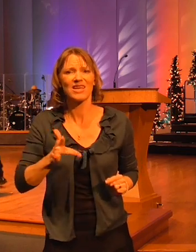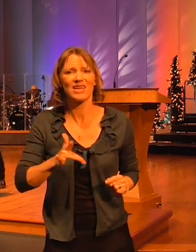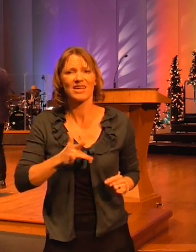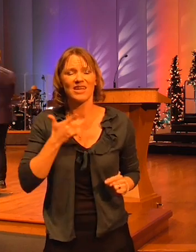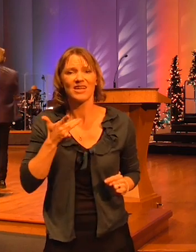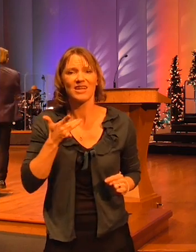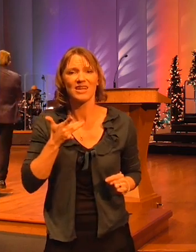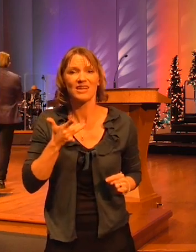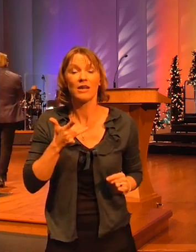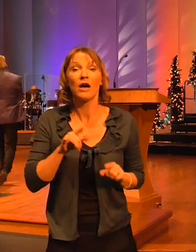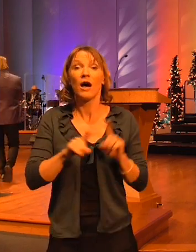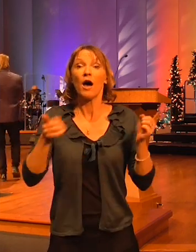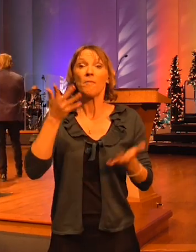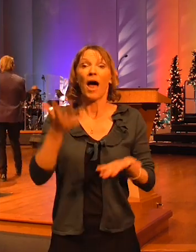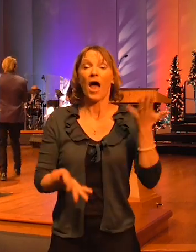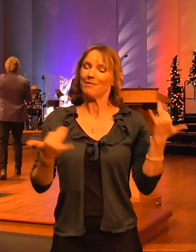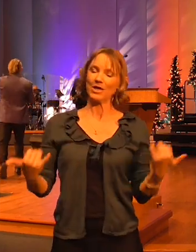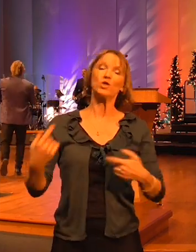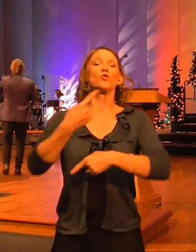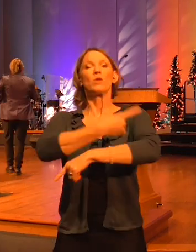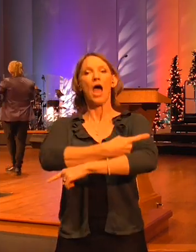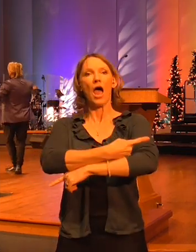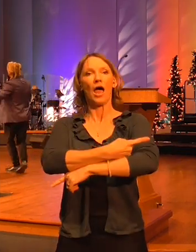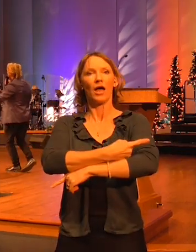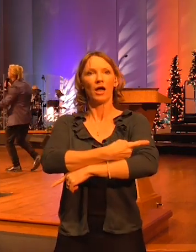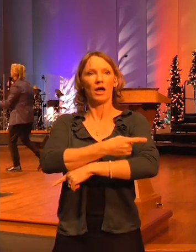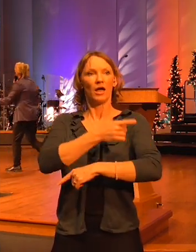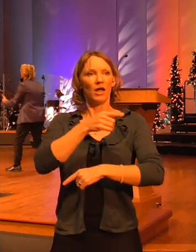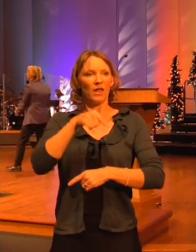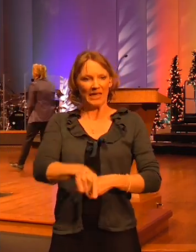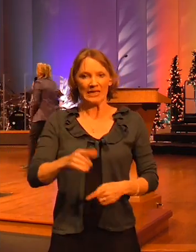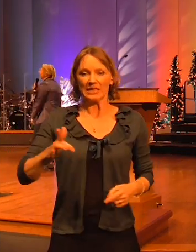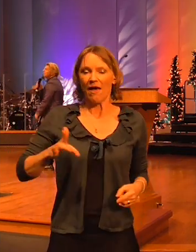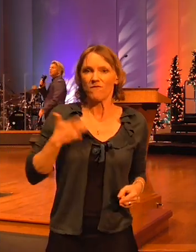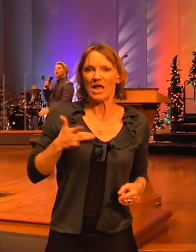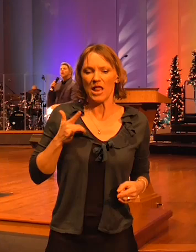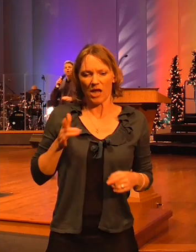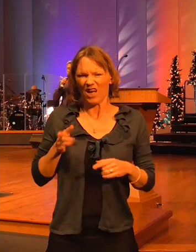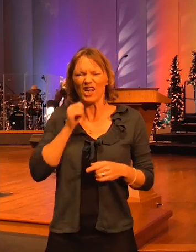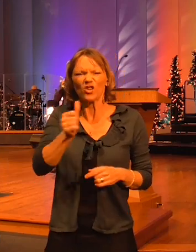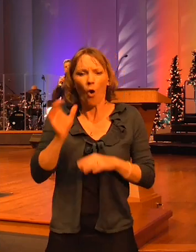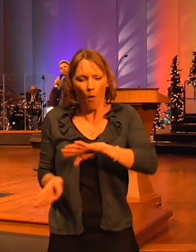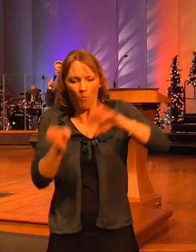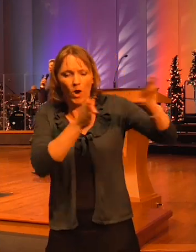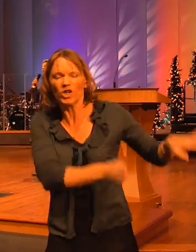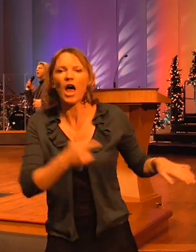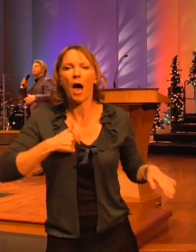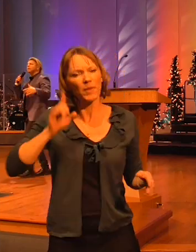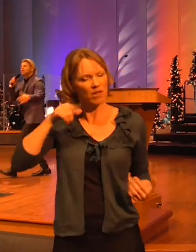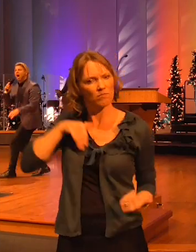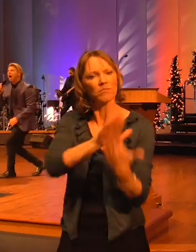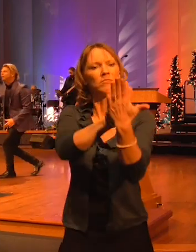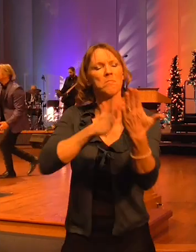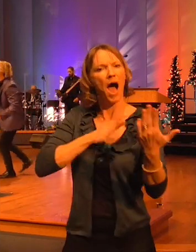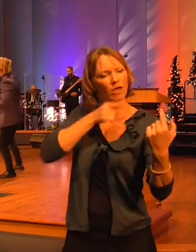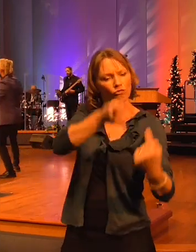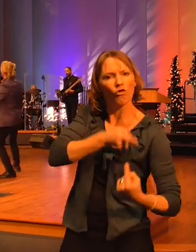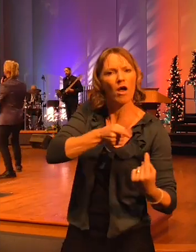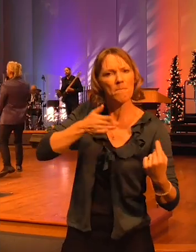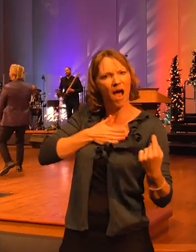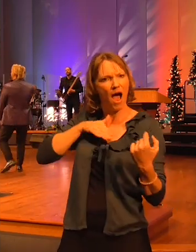, pero tal vez hoy no aleje esto. Voy a mi lucha. Voy a mi dolor. Voy